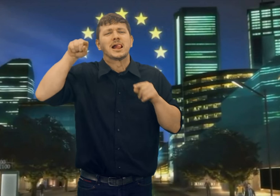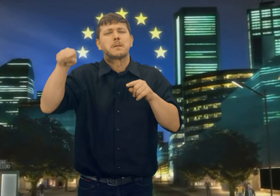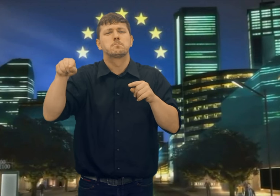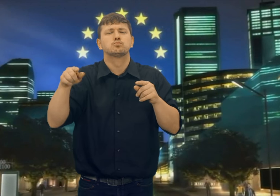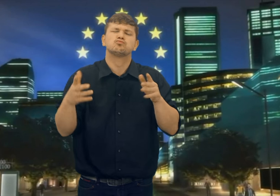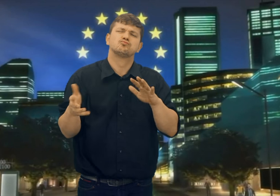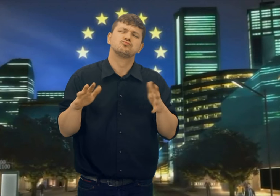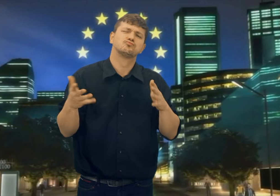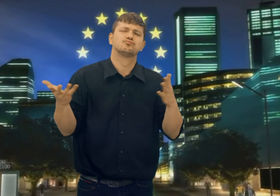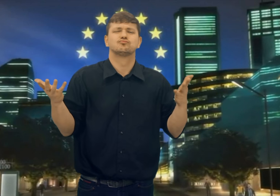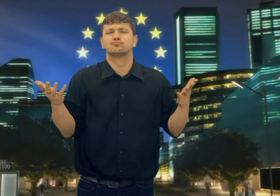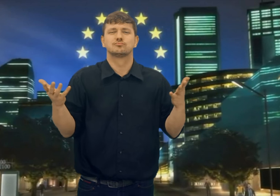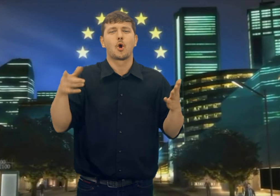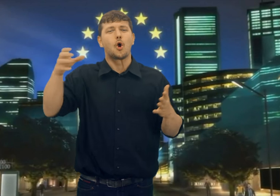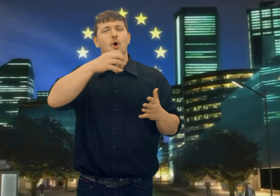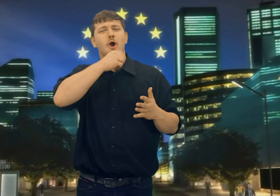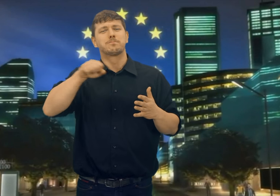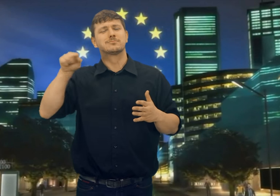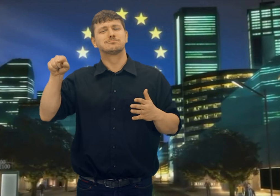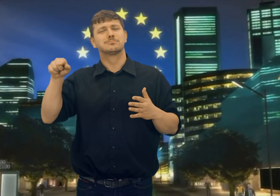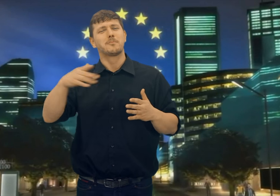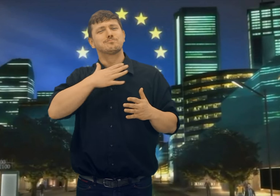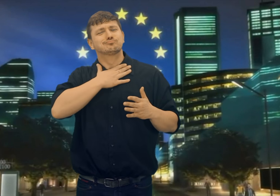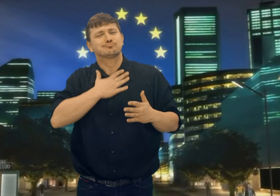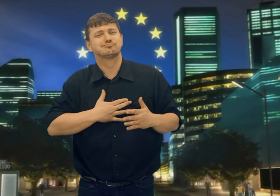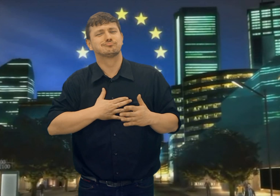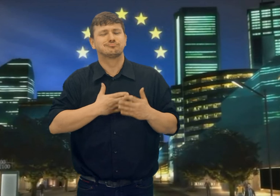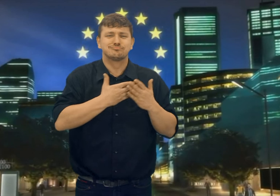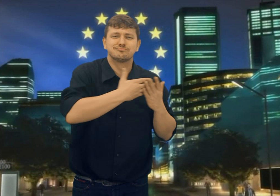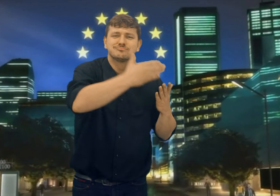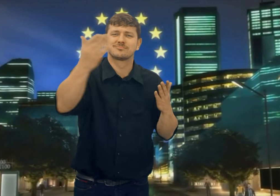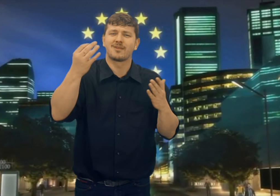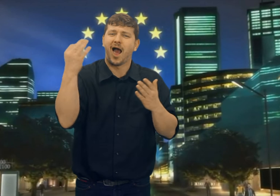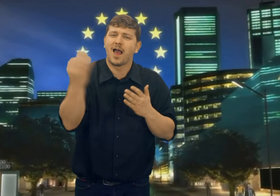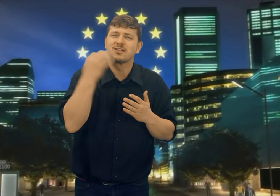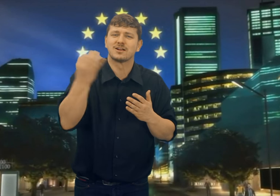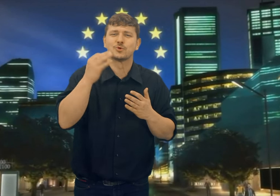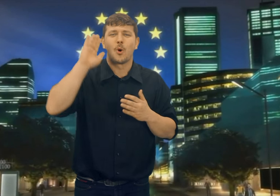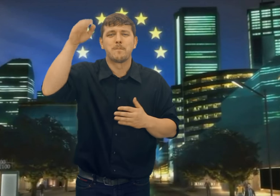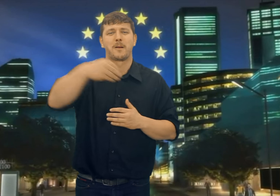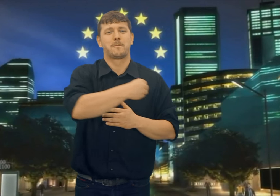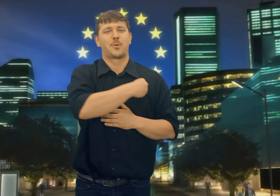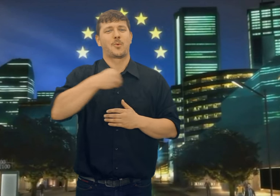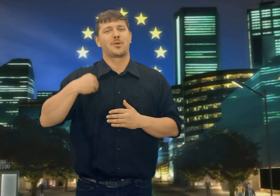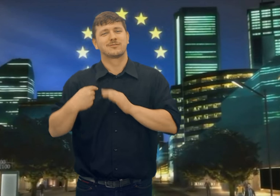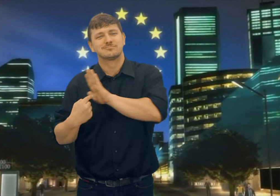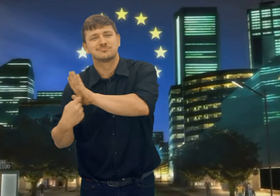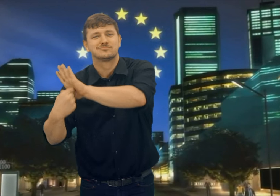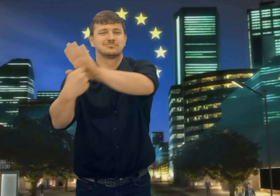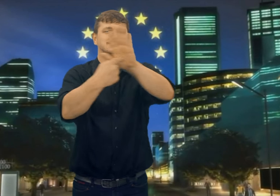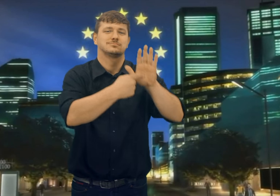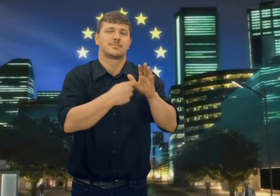Die Filmqualität ist leider nicht so gut. Aber Rob wollte ihn Euch trotzdem zeigen: Er handelt von Polen!